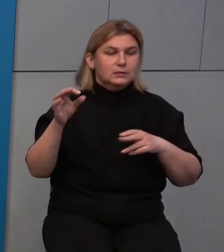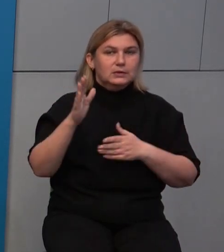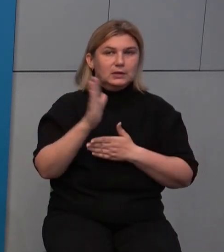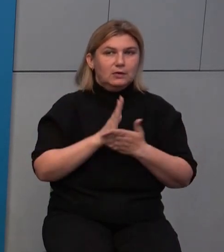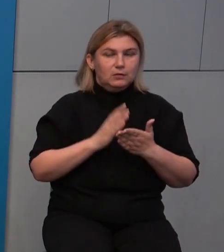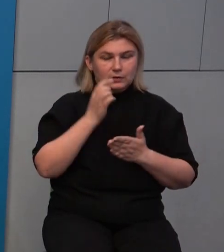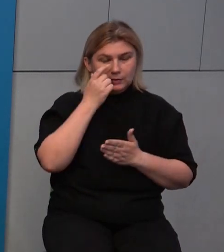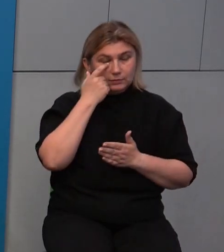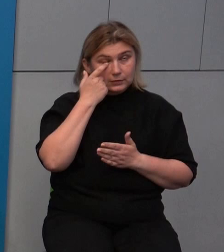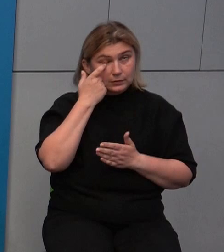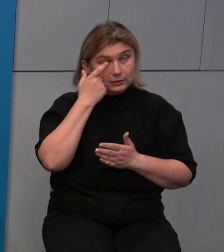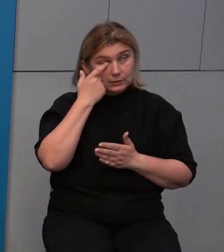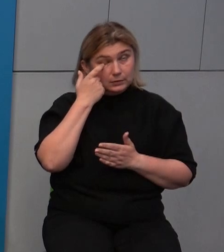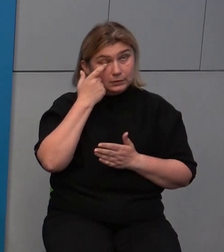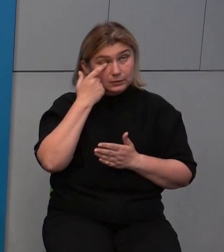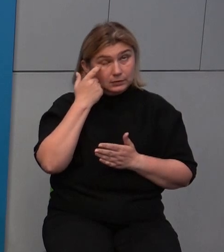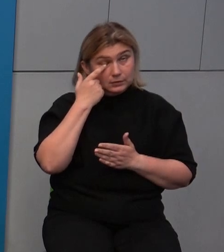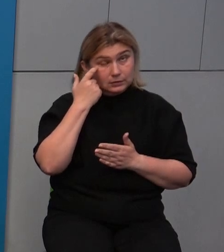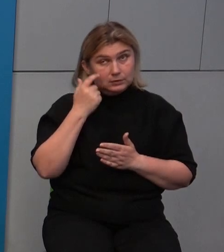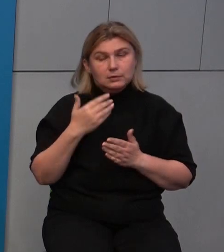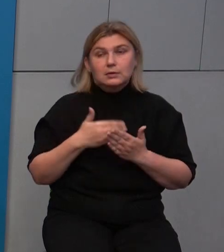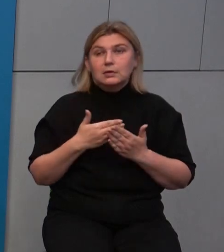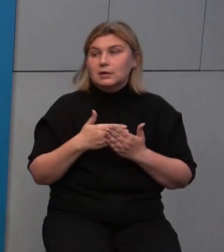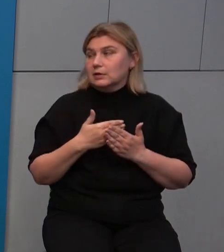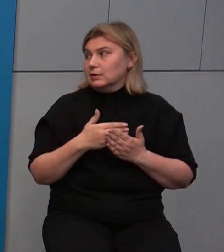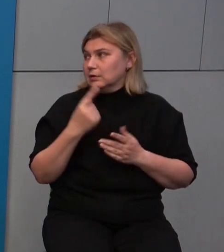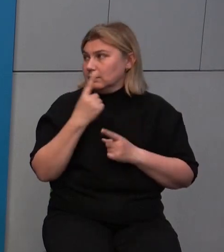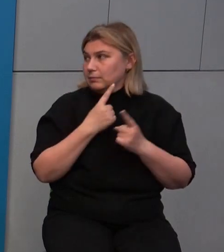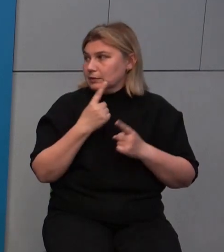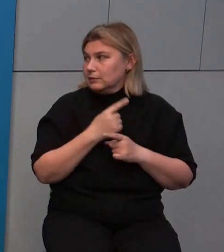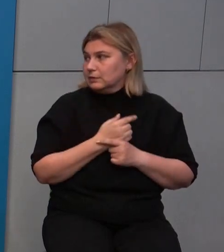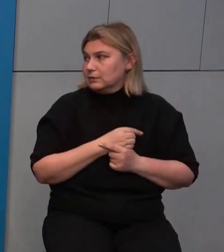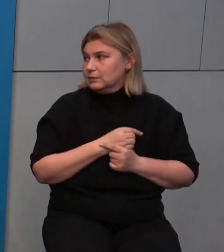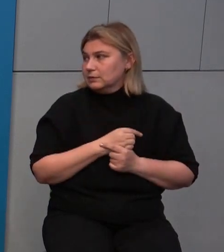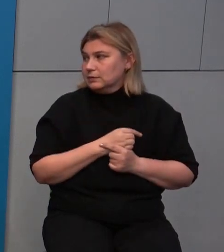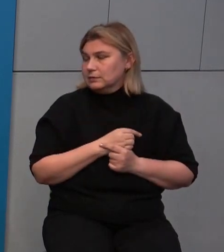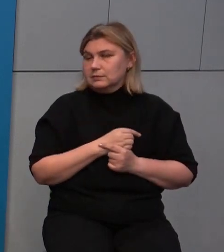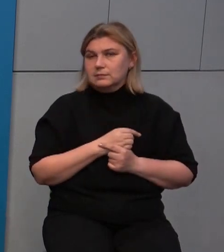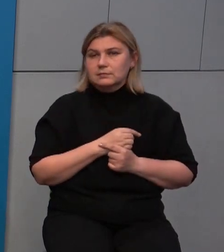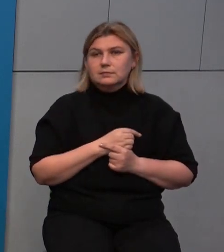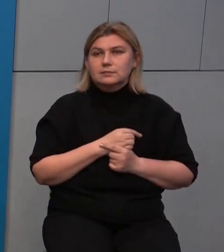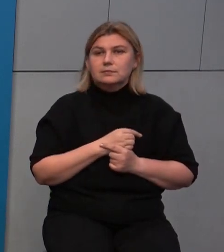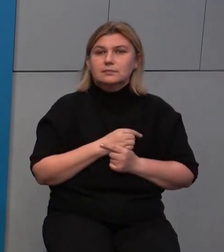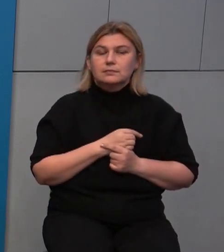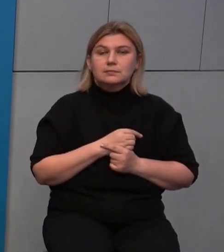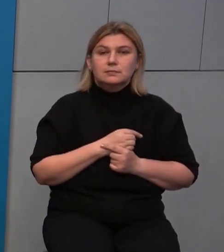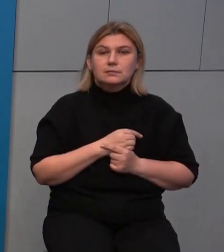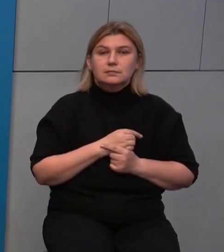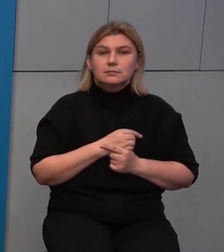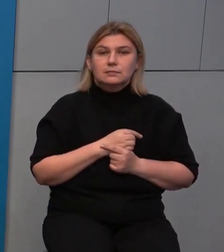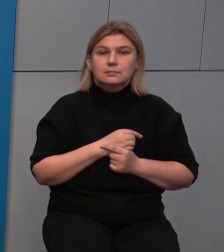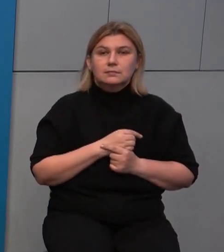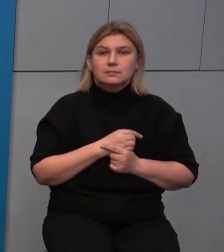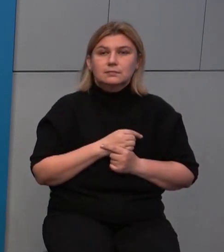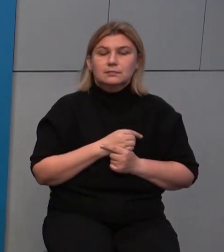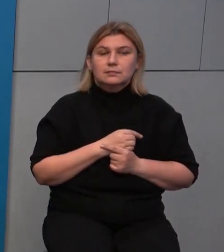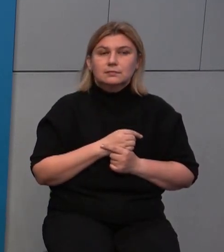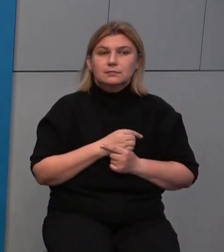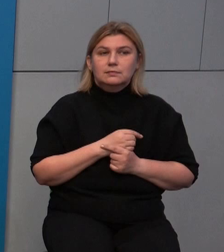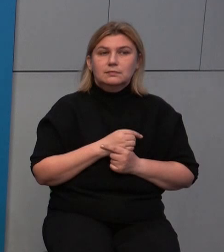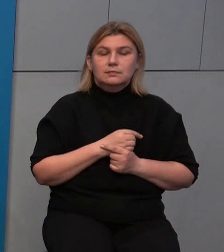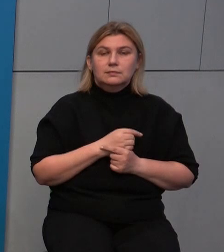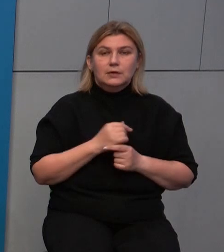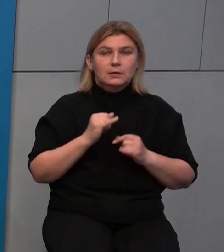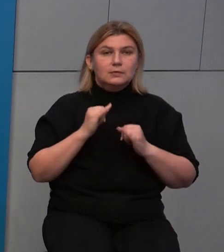Dlatego wydaje mi się, że tutaj ta przychylność Tomasza Lema